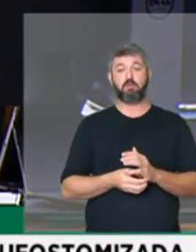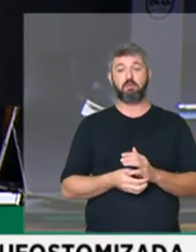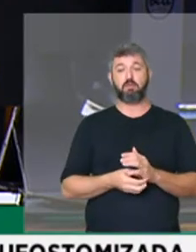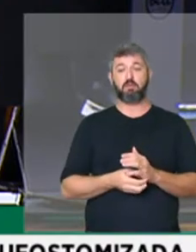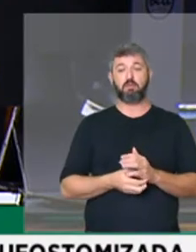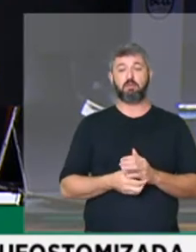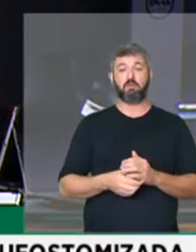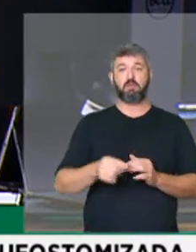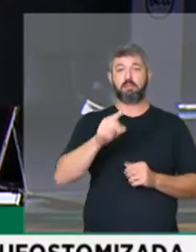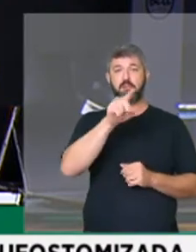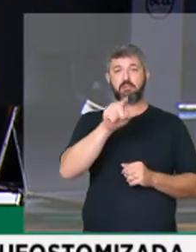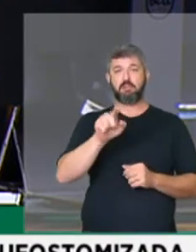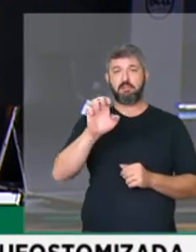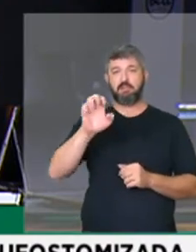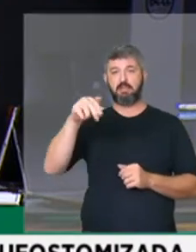FEGHALI. -- [DEP. JANDIRA